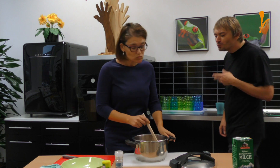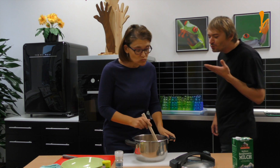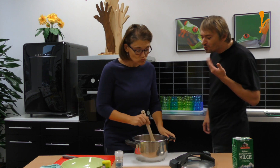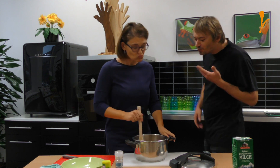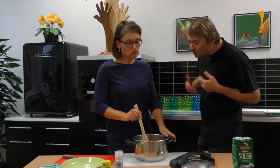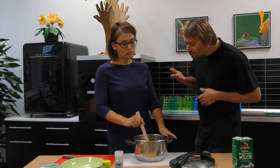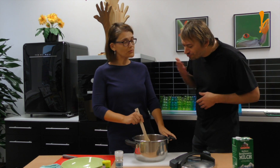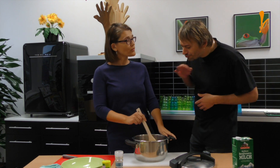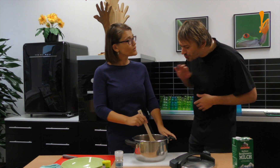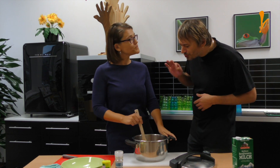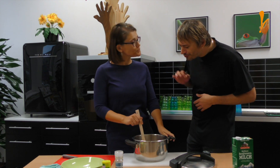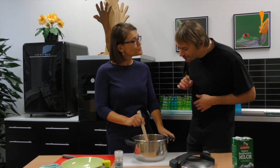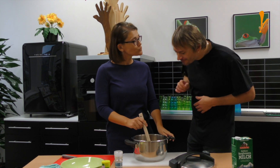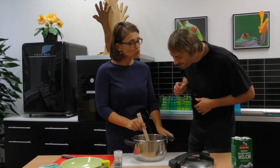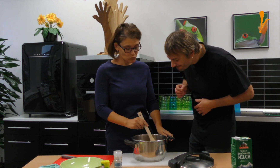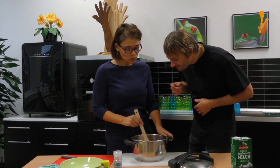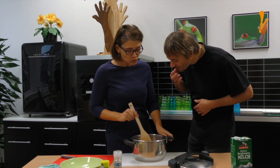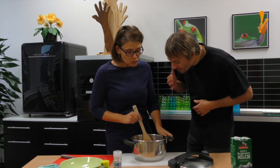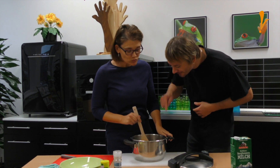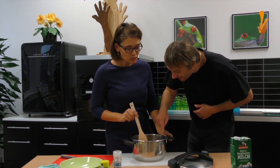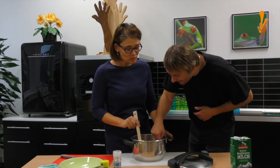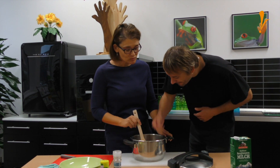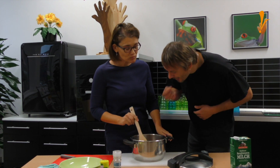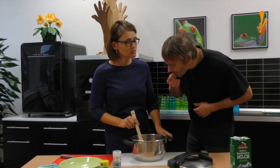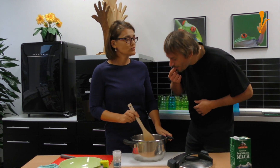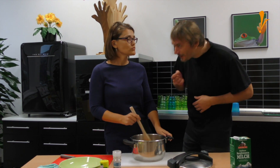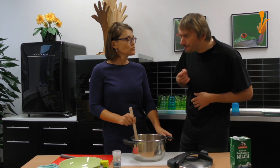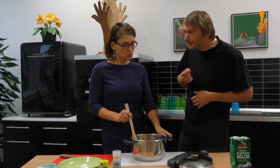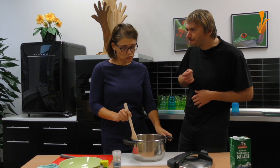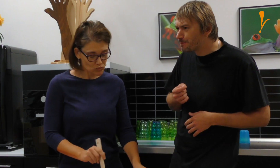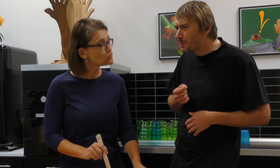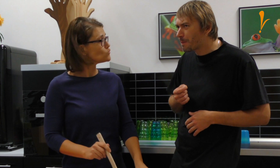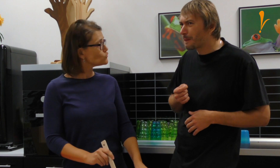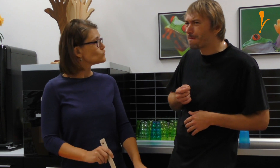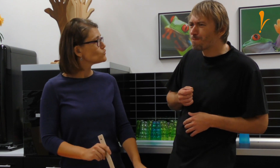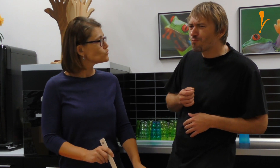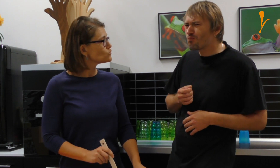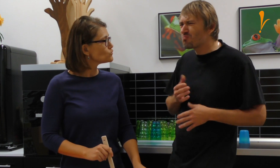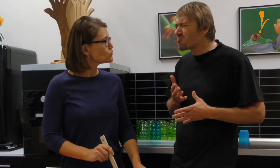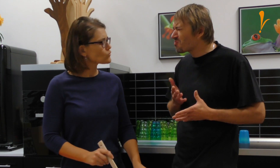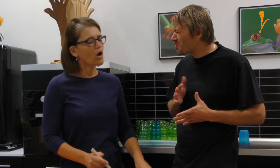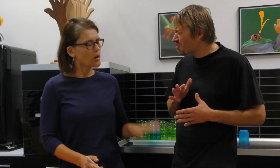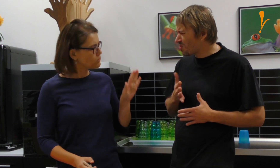Oh, das riecht aber gut. Darf ich mal probieren? Naja...